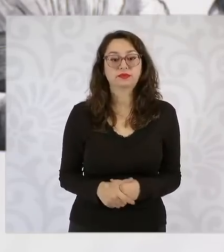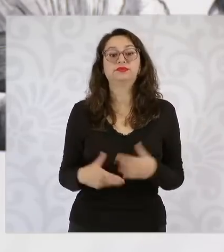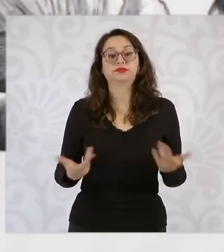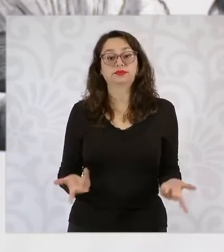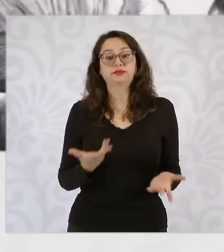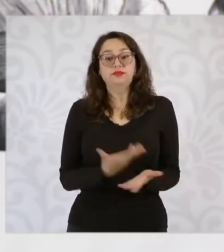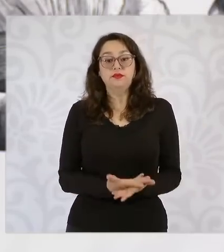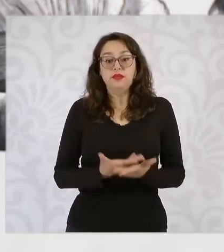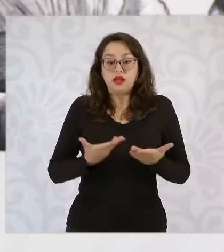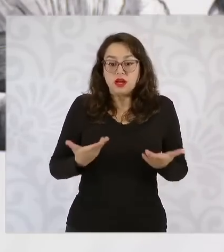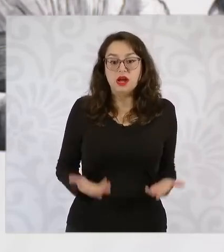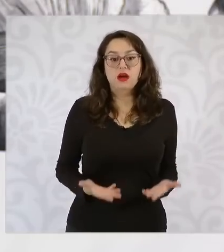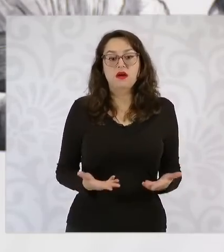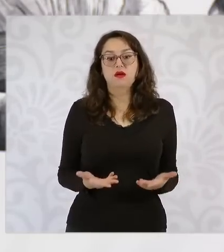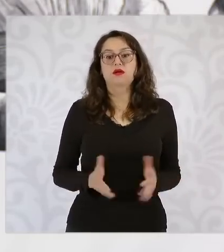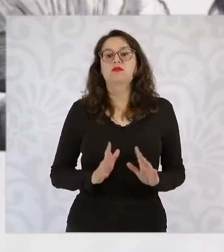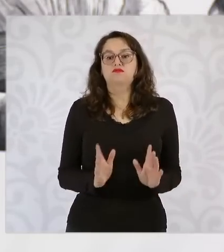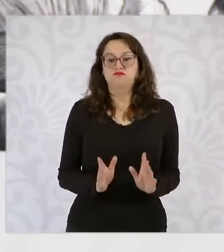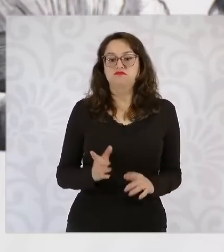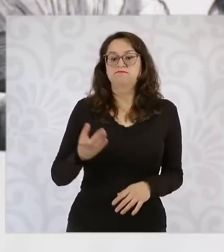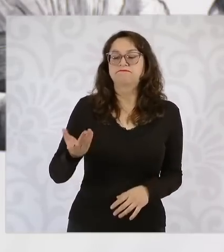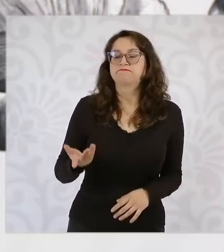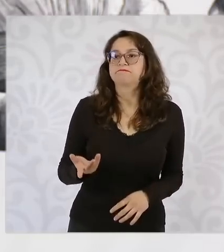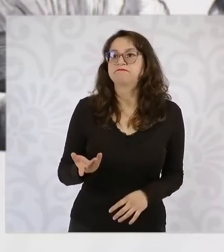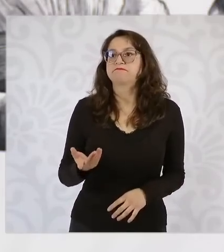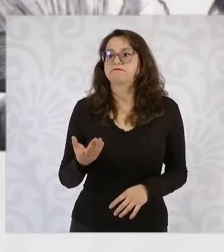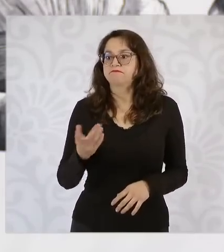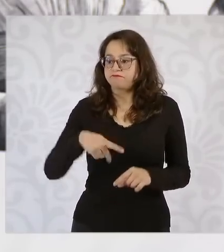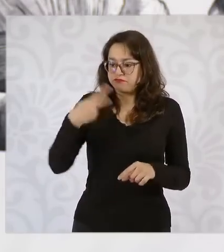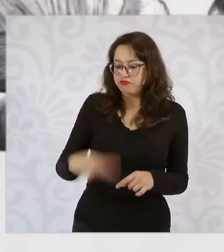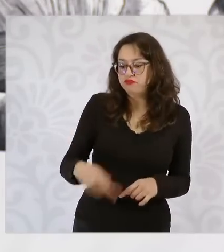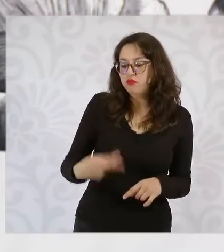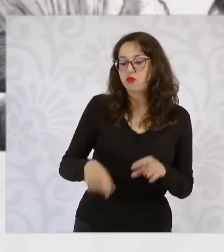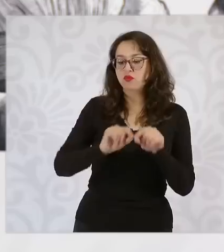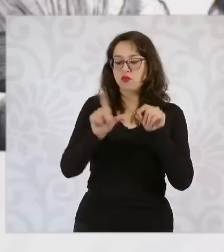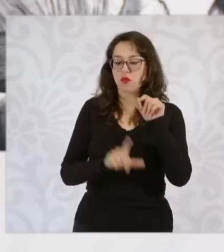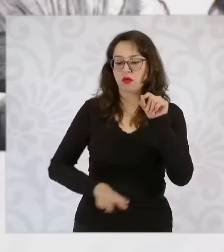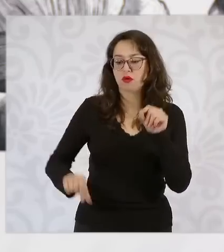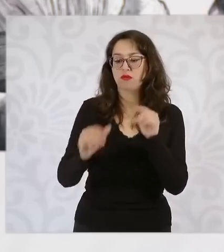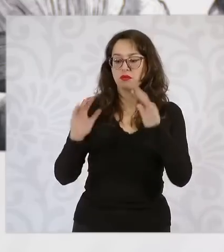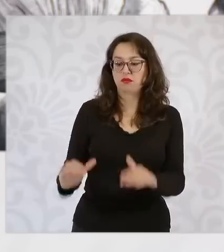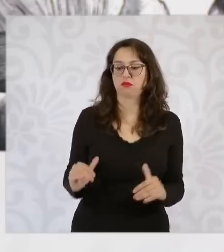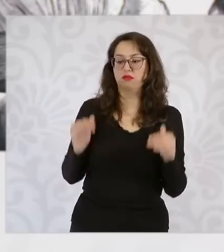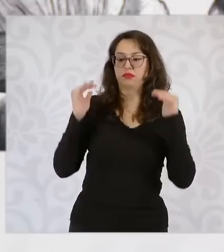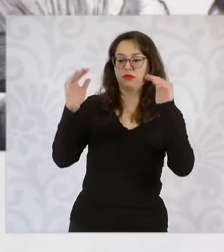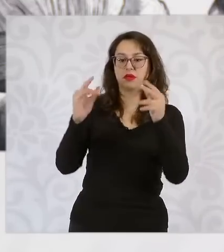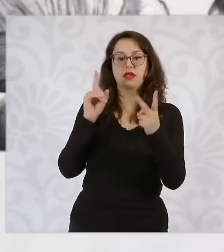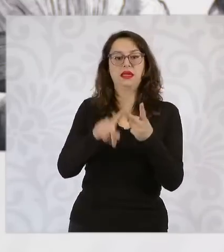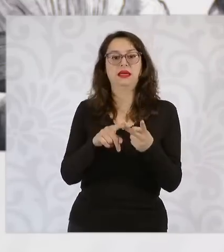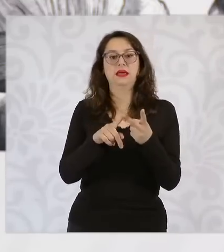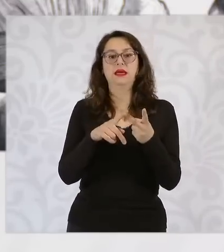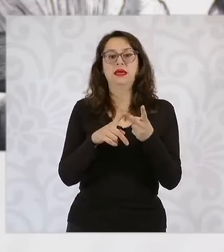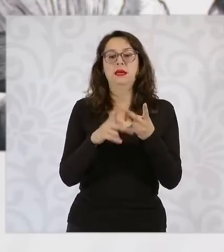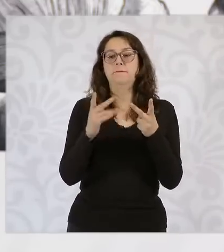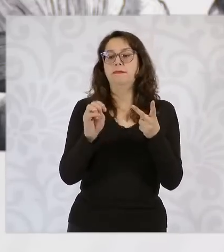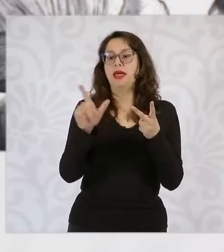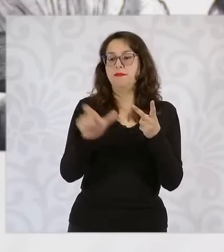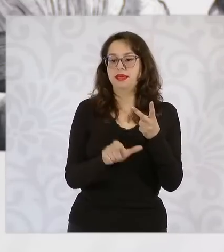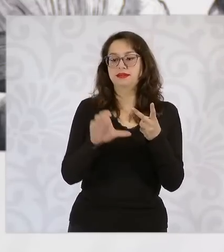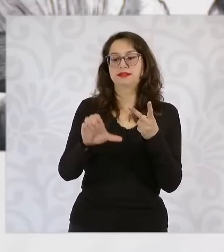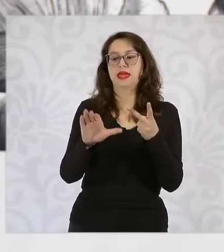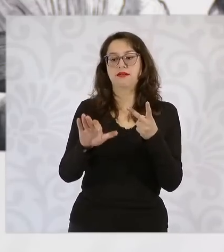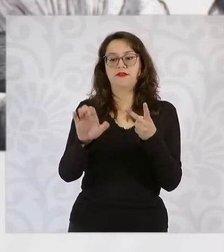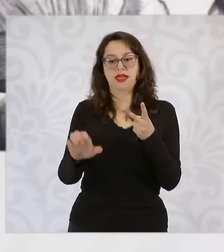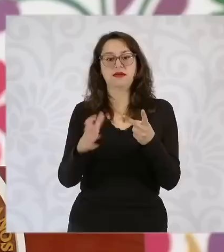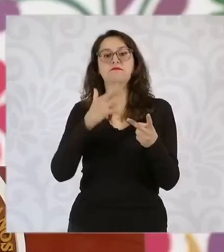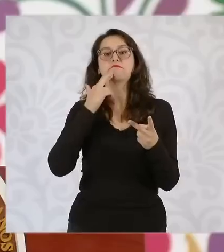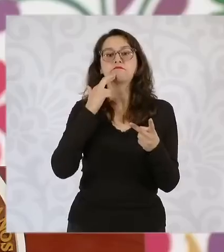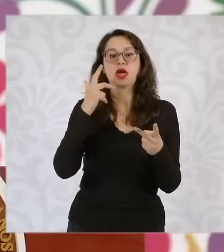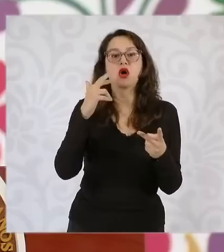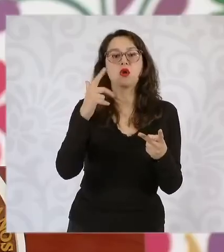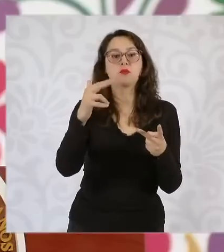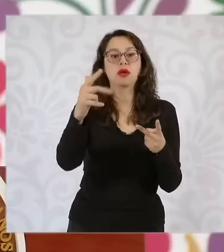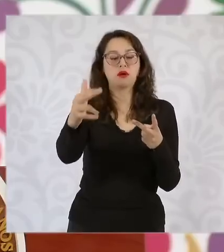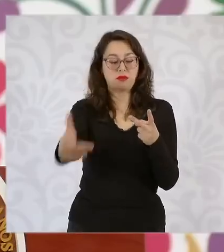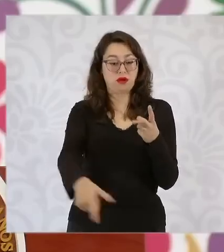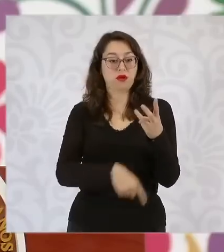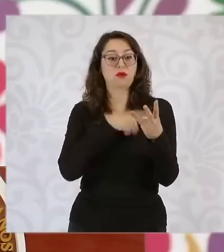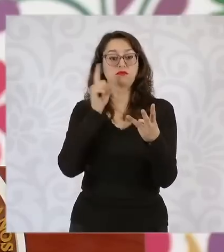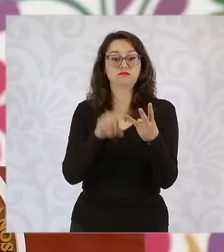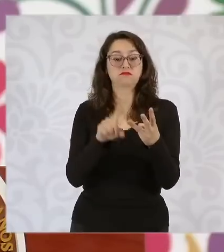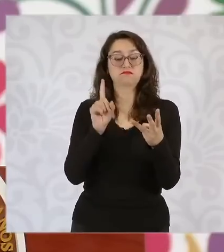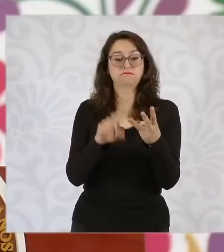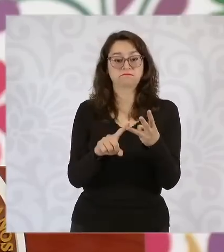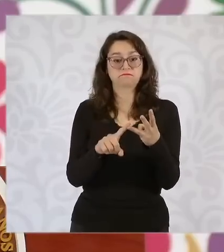de la soberanía del mejor funcionamiento de CFE de Pemex y del el reconocimiento de empresas